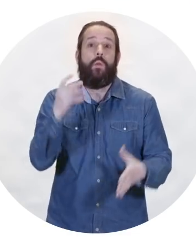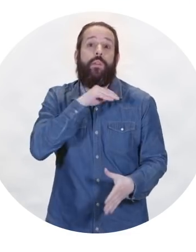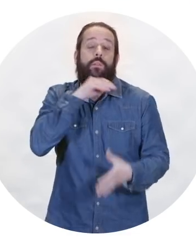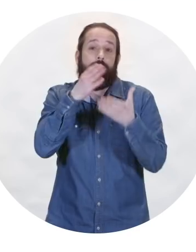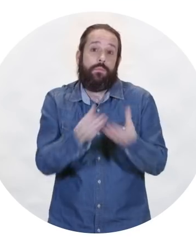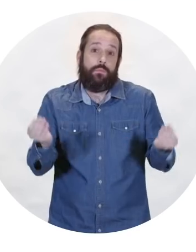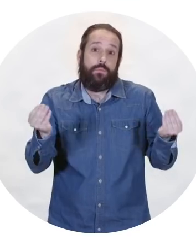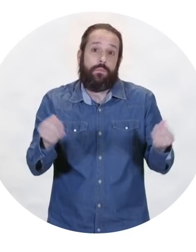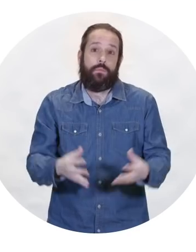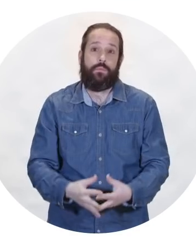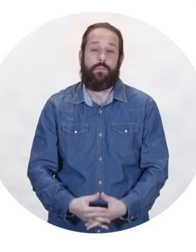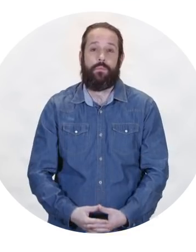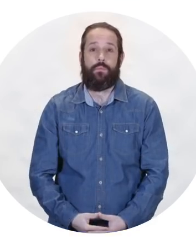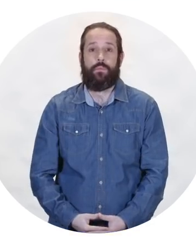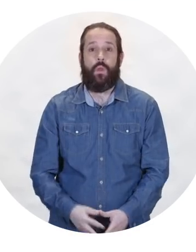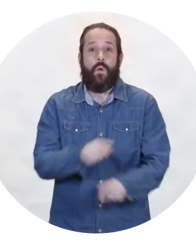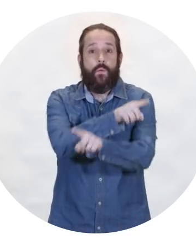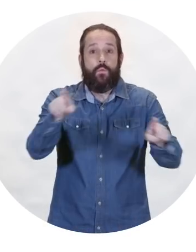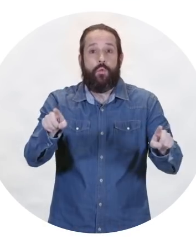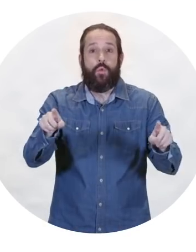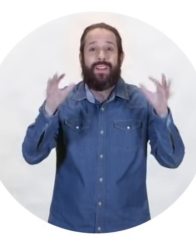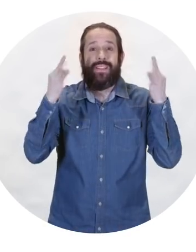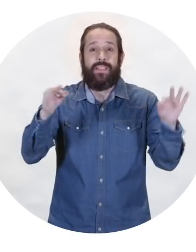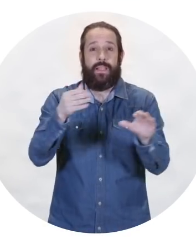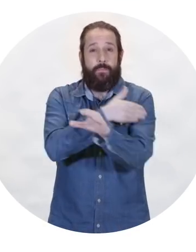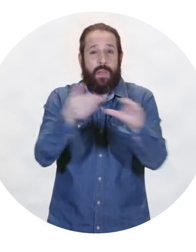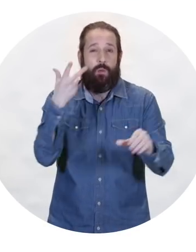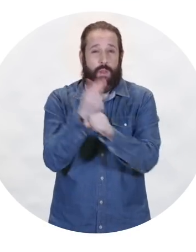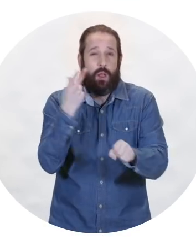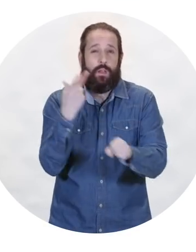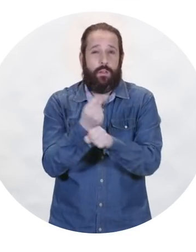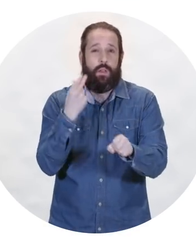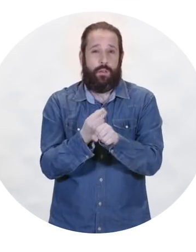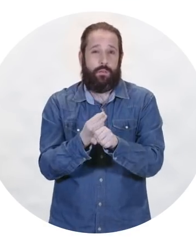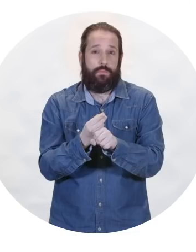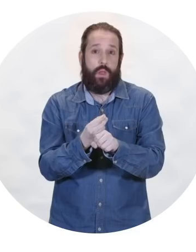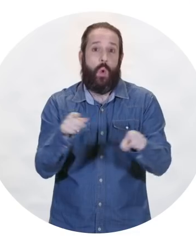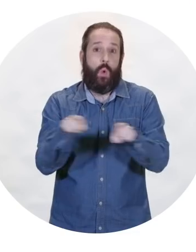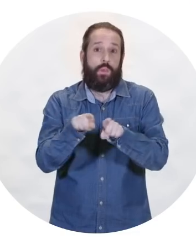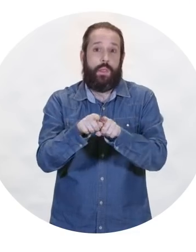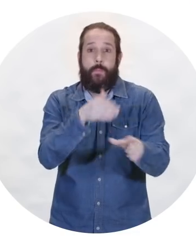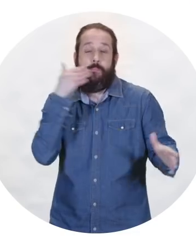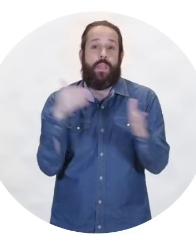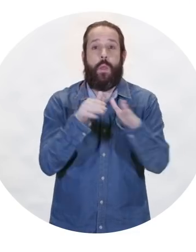et plus vite elle disparaîtra. Vous êtes déjà plus de 10 millions à avoir téléchargé #TousAntiCovid. C'est aussi le meilleur moyen